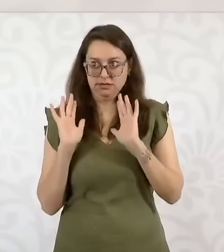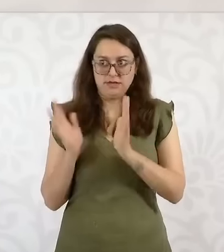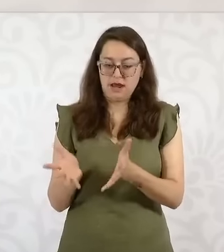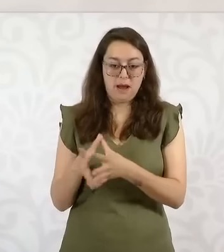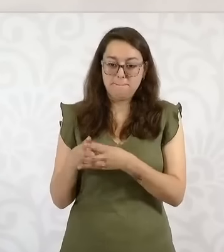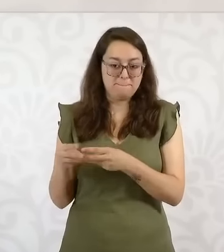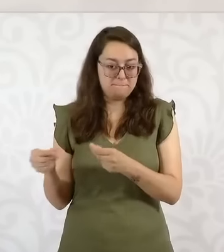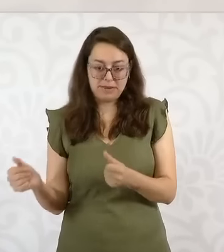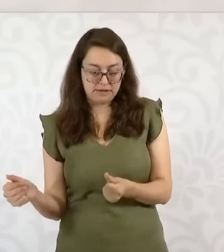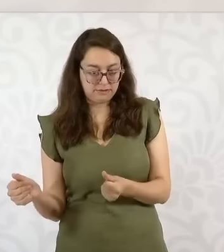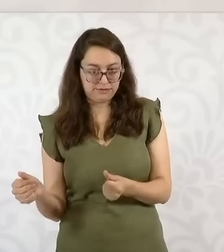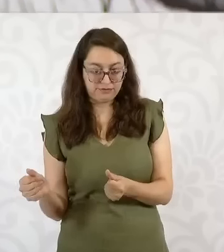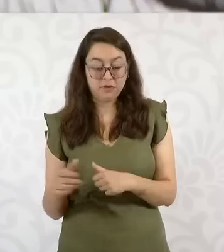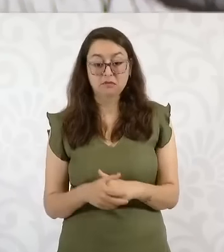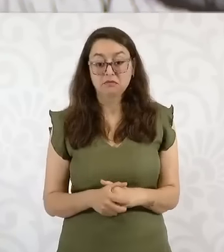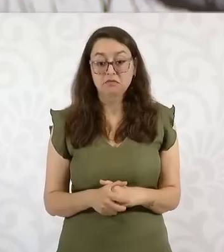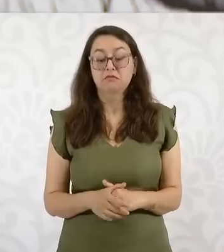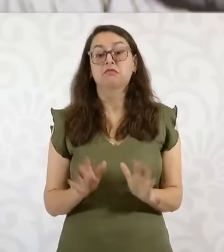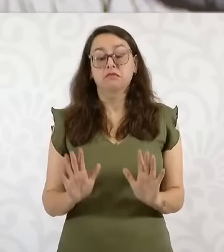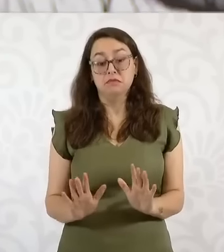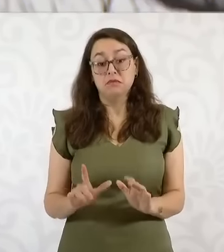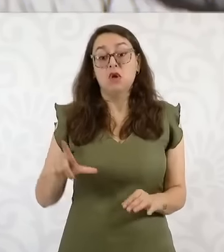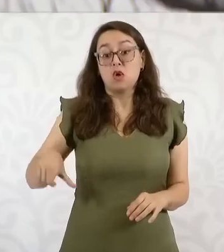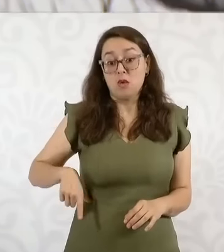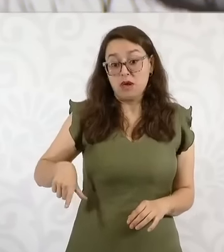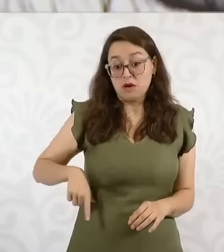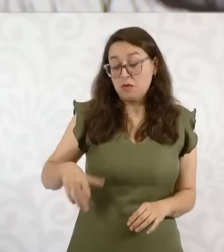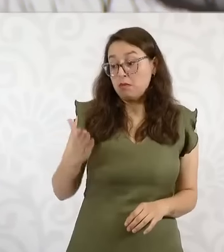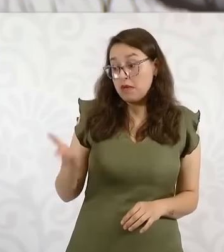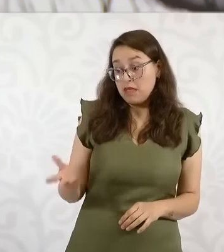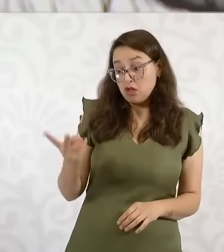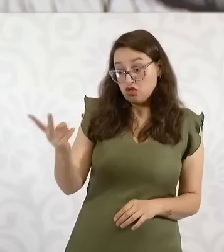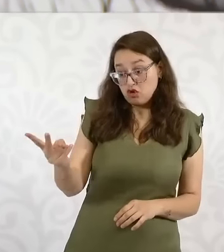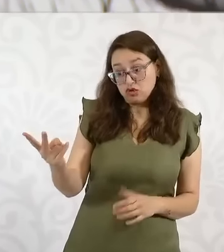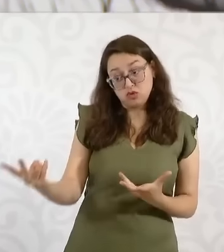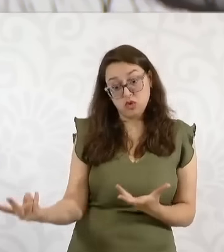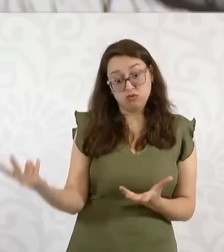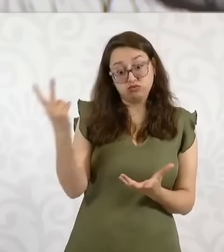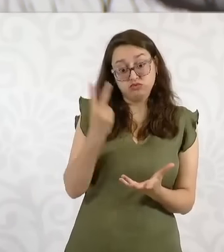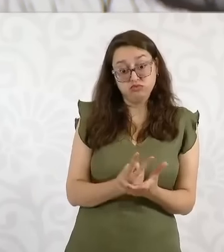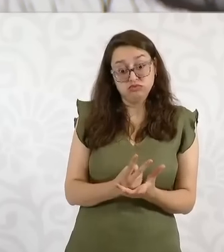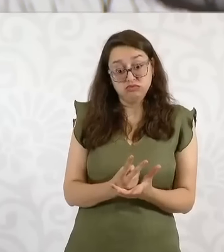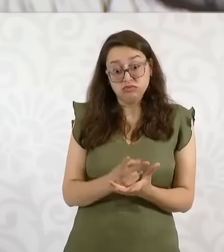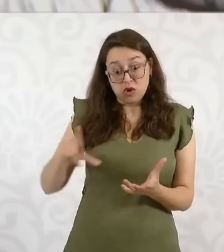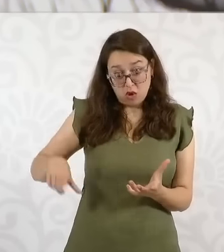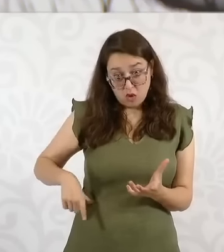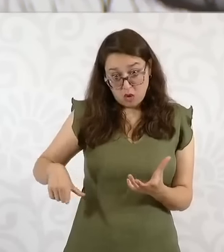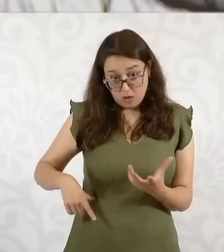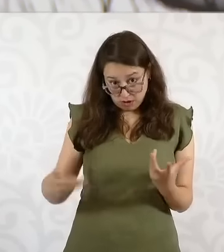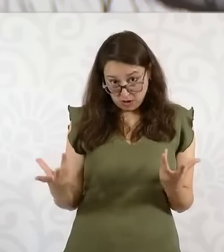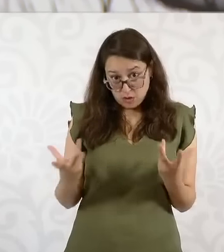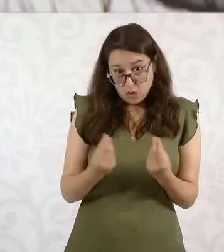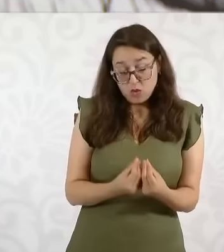No es lo mismo que sean contratados por el gobierno a que sean parte de la asesoría de una